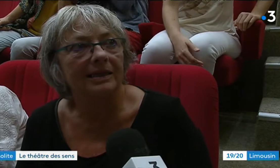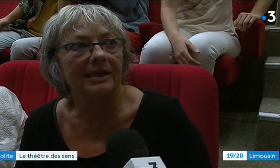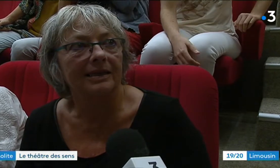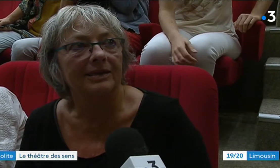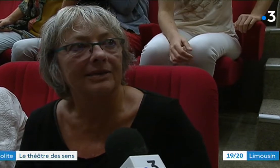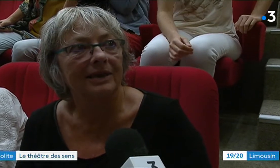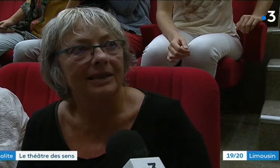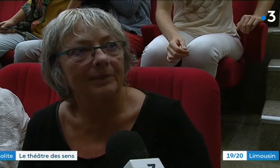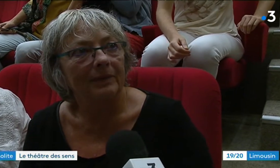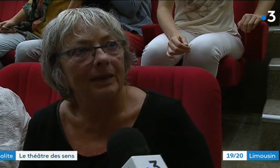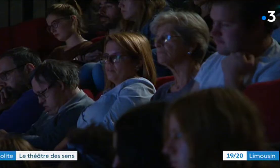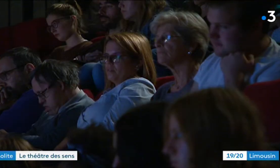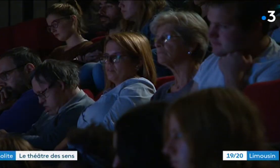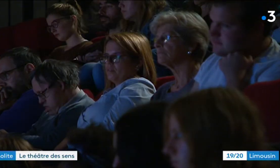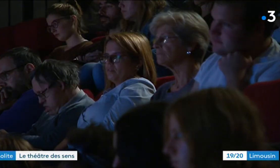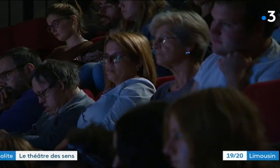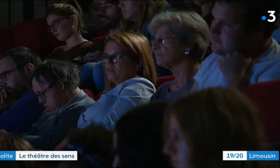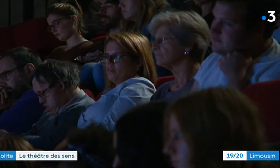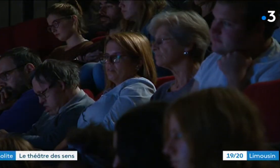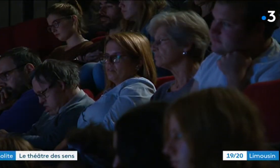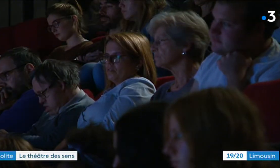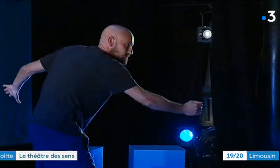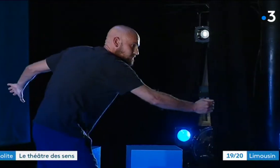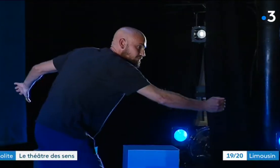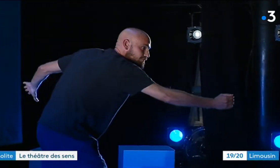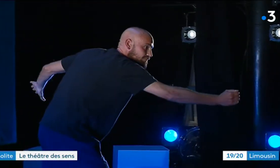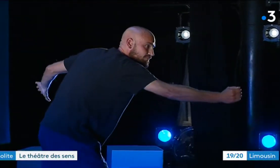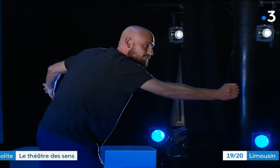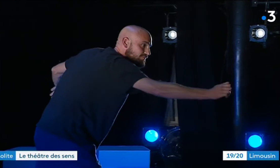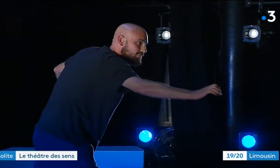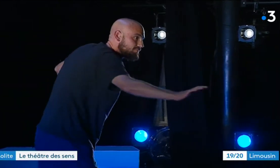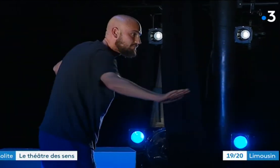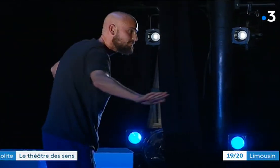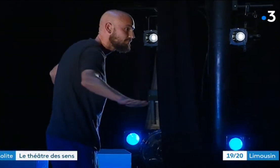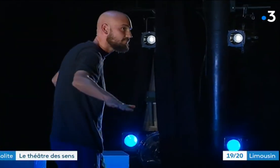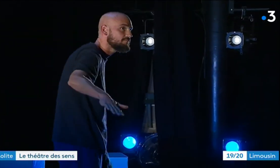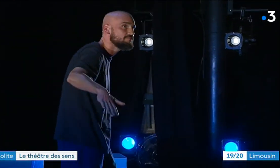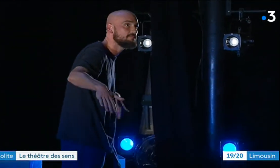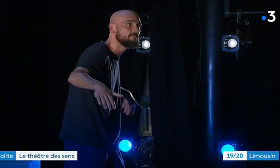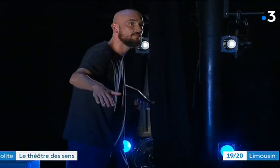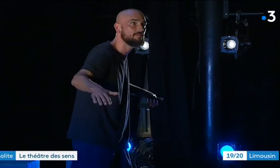intéressant. Ce qui m'a intéressé vraiment dans ce spectacle c'est justement ce côté sensoriel qui est proposé qui est complètement nouveau.